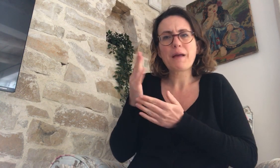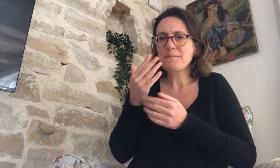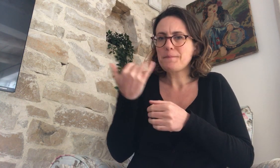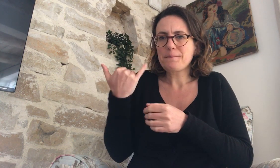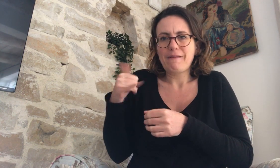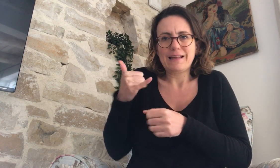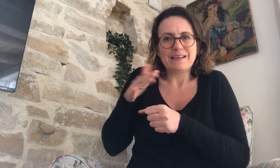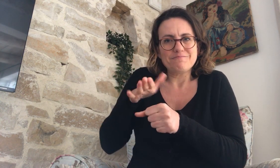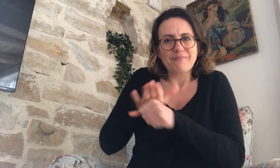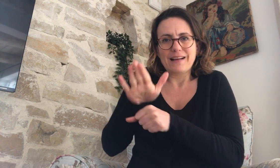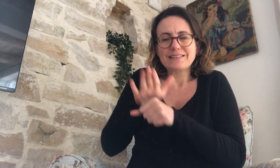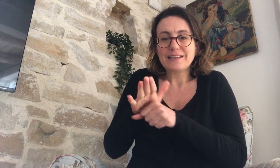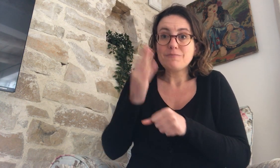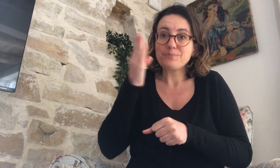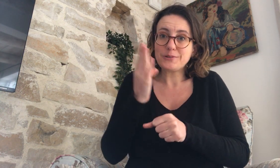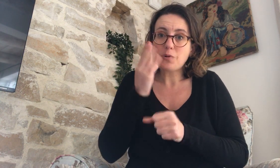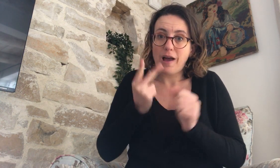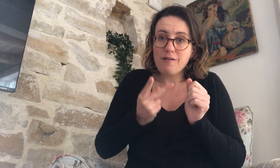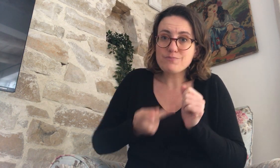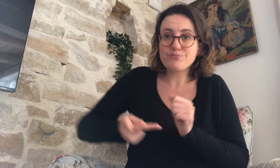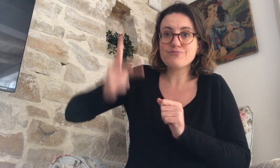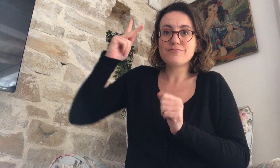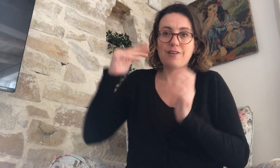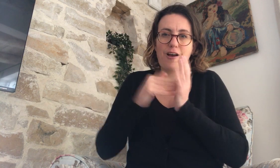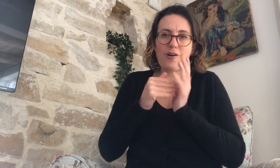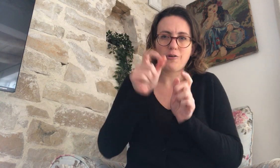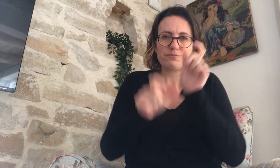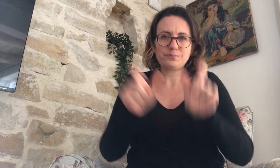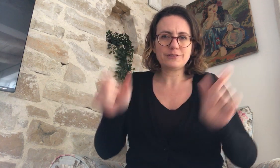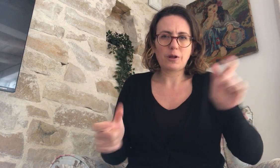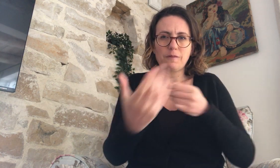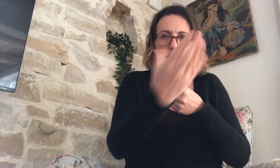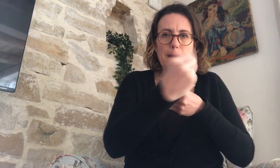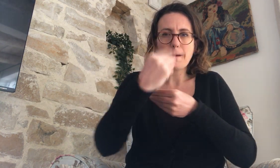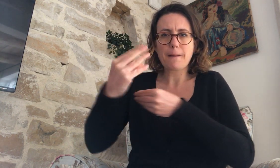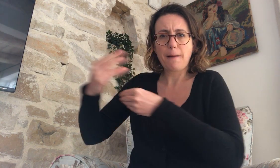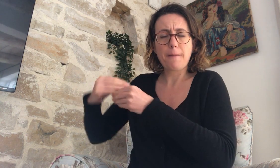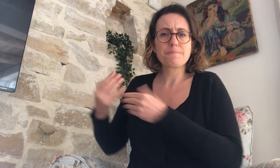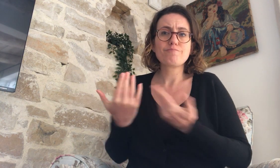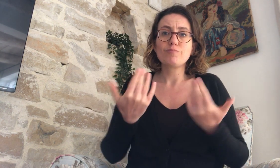Malheureusement cela n'est pas suffisant, nous avons besoin de davantage de volontaires.